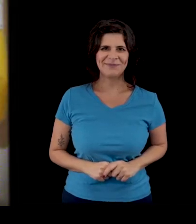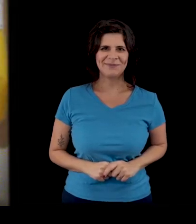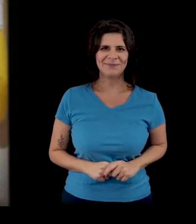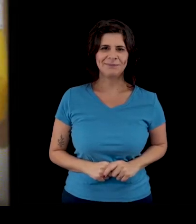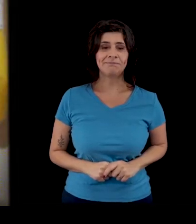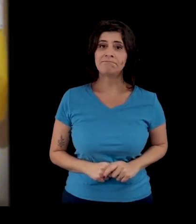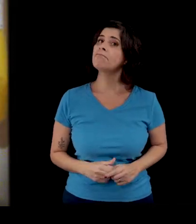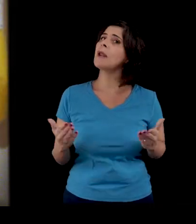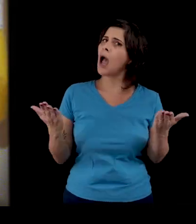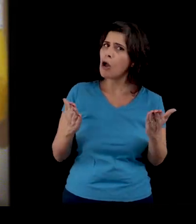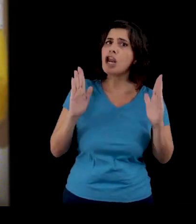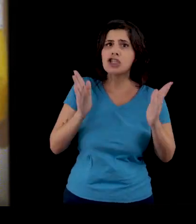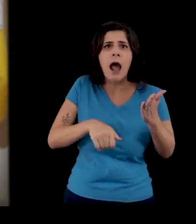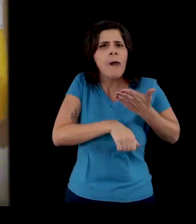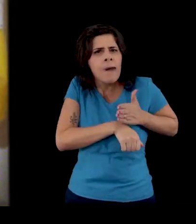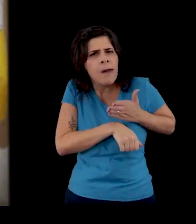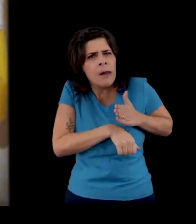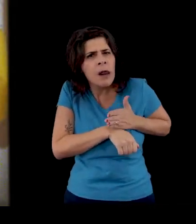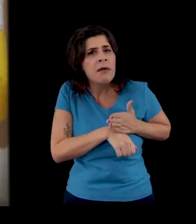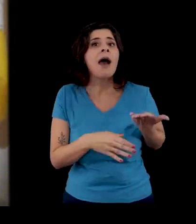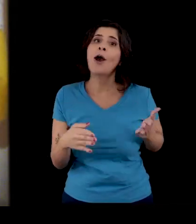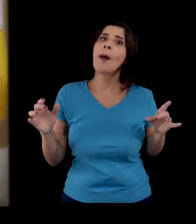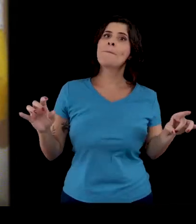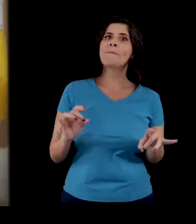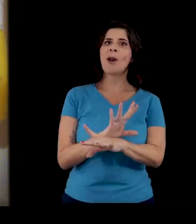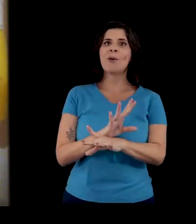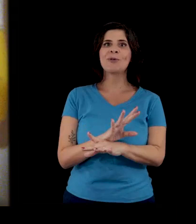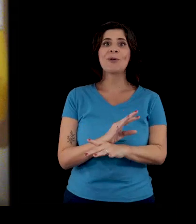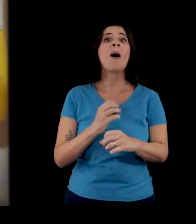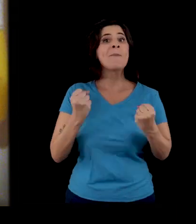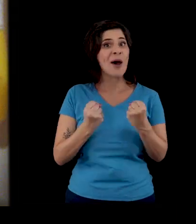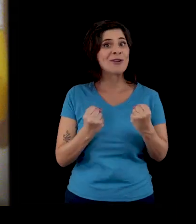Agora que você já aqueceu, você está pronto. Vamos fazer uma parede?